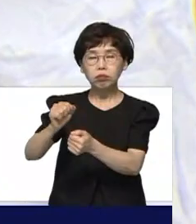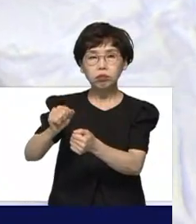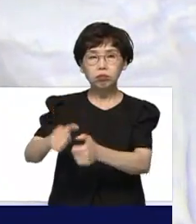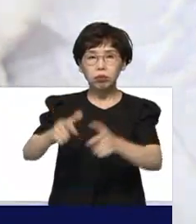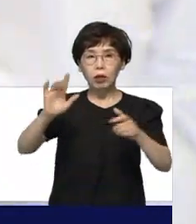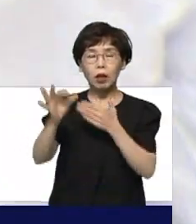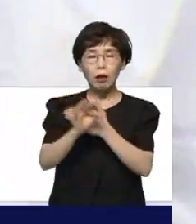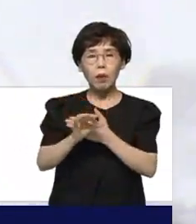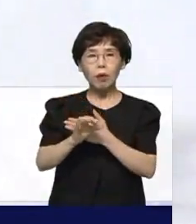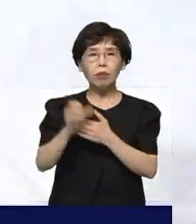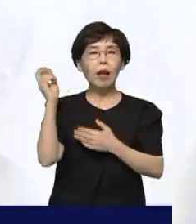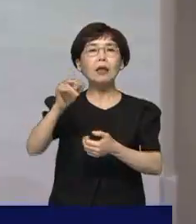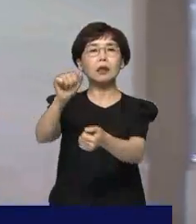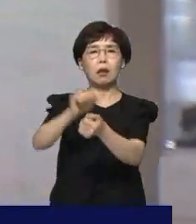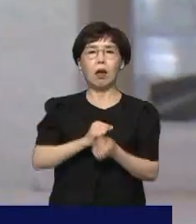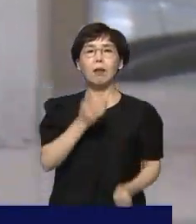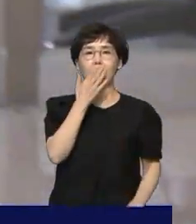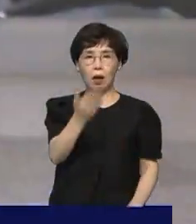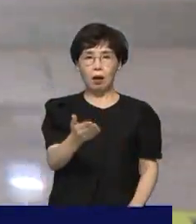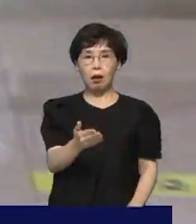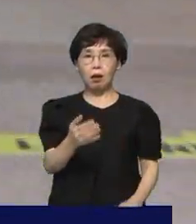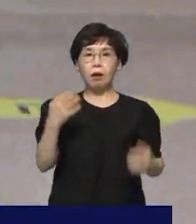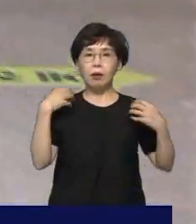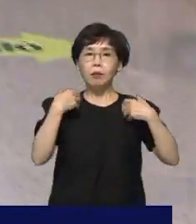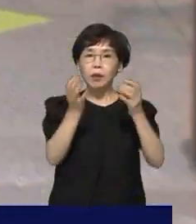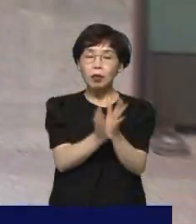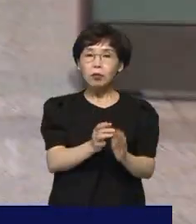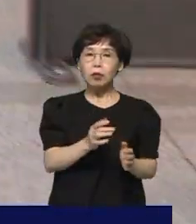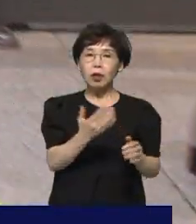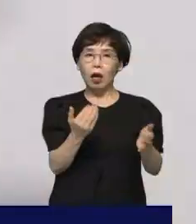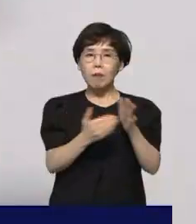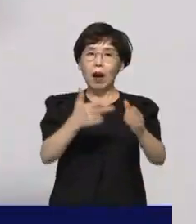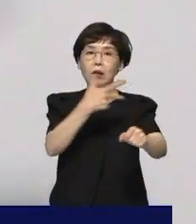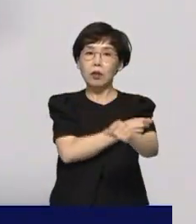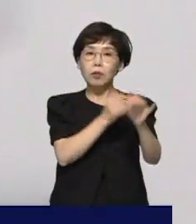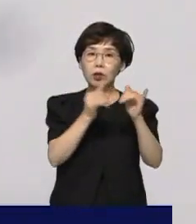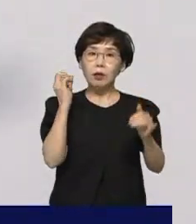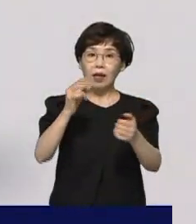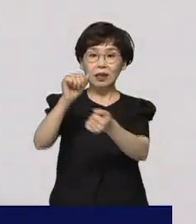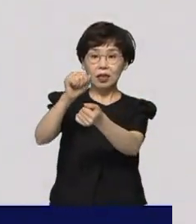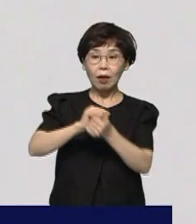재감염될 가능성이 있습니다. 방역당국은 백신 접종자는 재감염되더라도